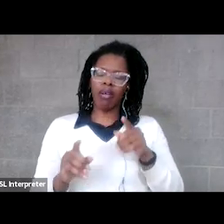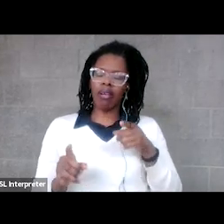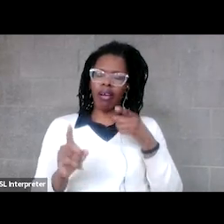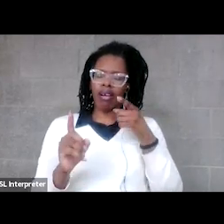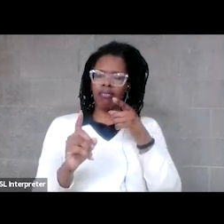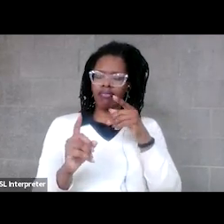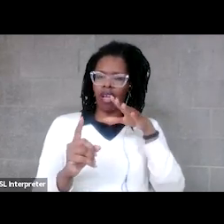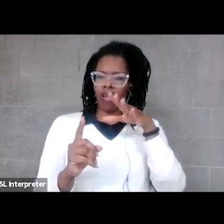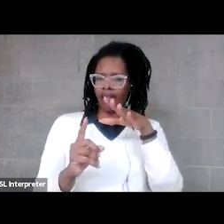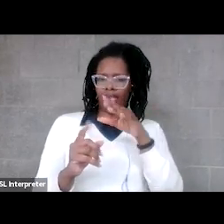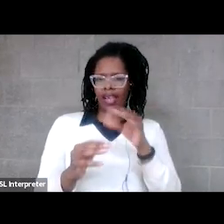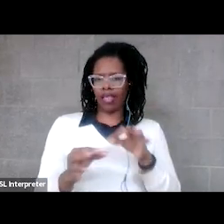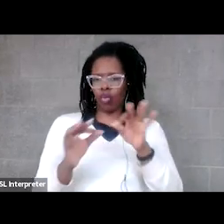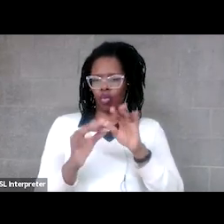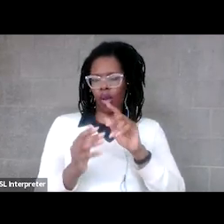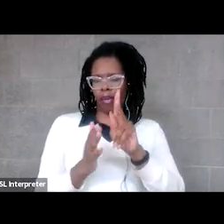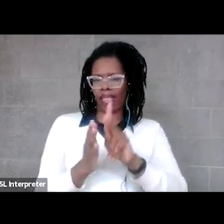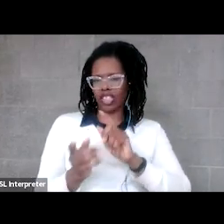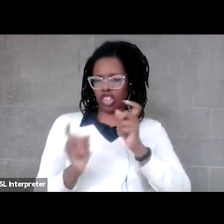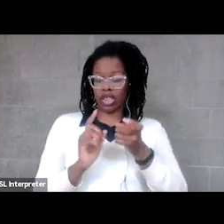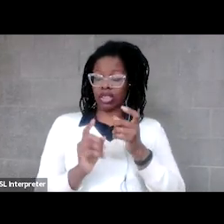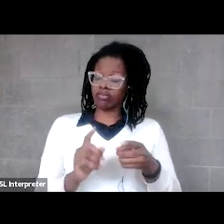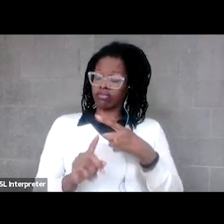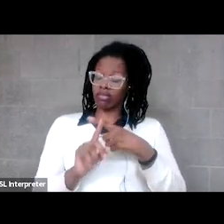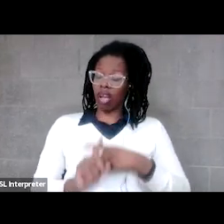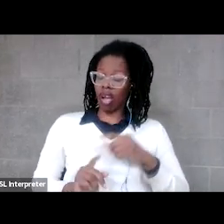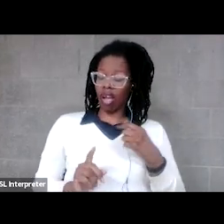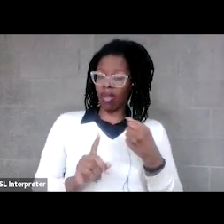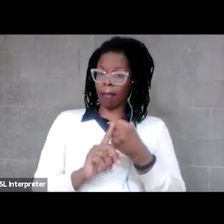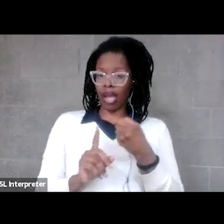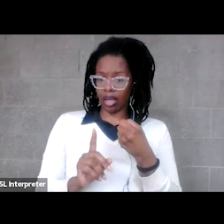que tendrán un impacto positivo en las personas